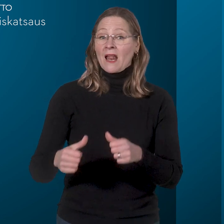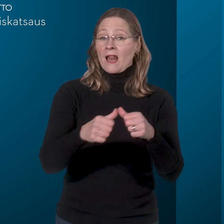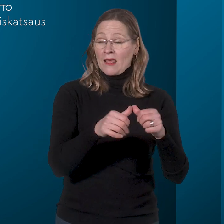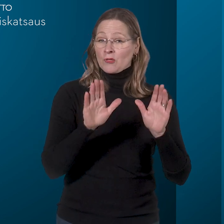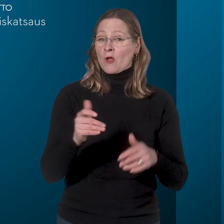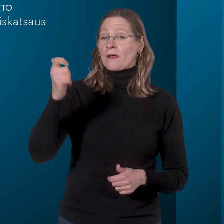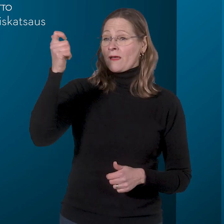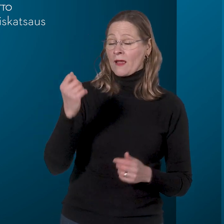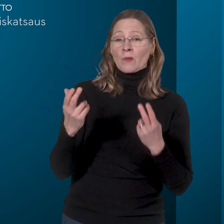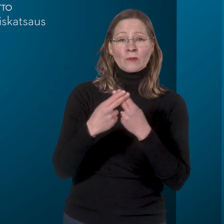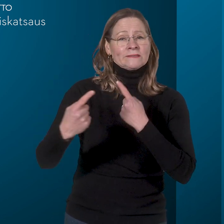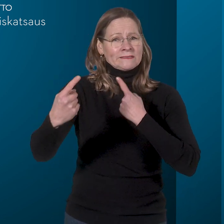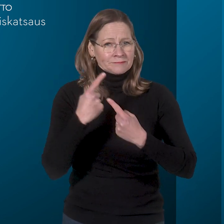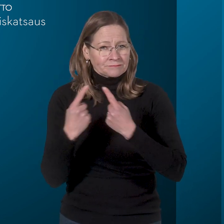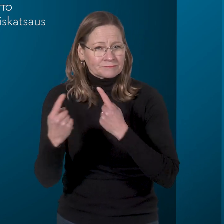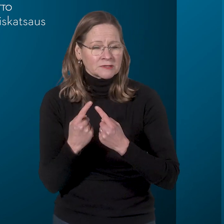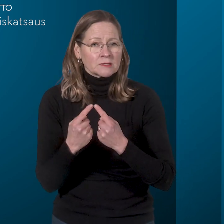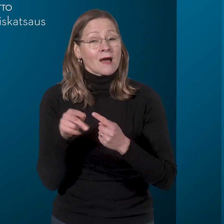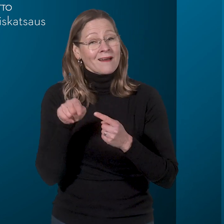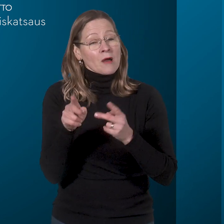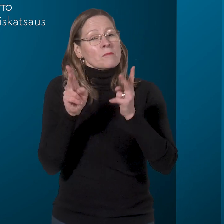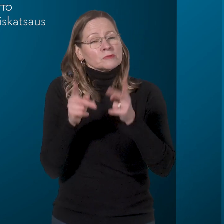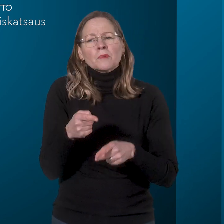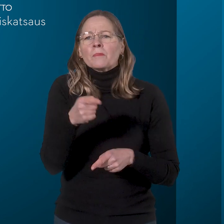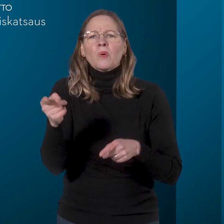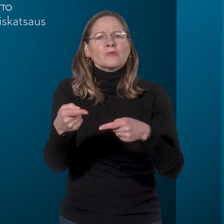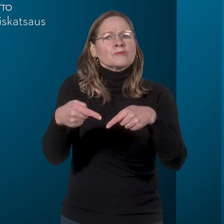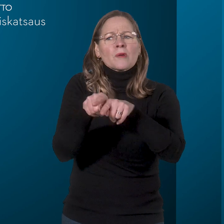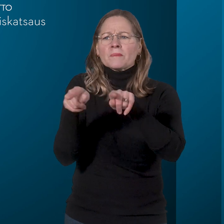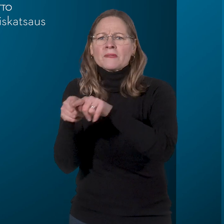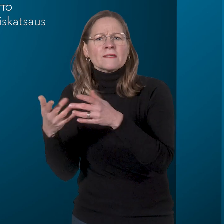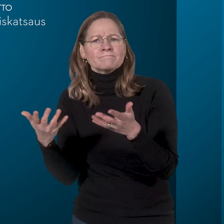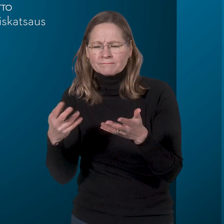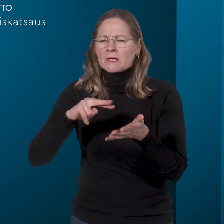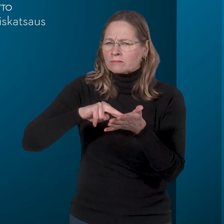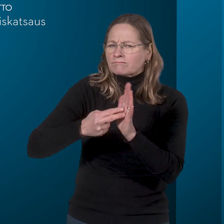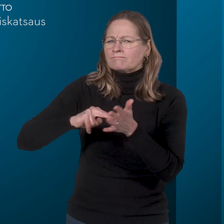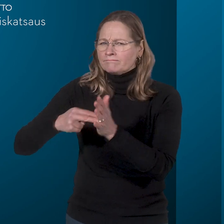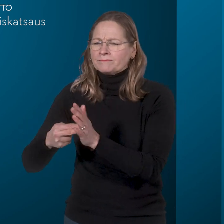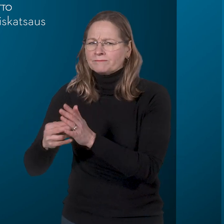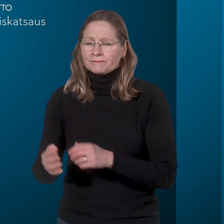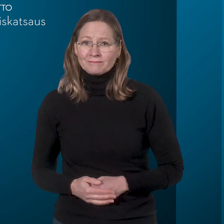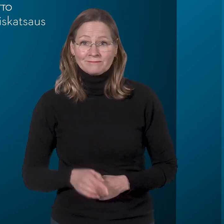Liitto on käynyt asiasta keskustelua Kelan kanssa, - mutta myös muita toimenpiteitä on suunnitteilla.